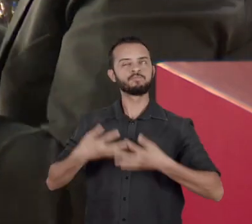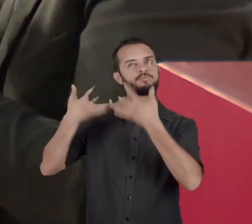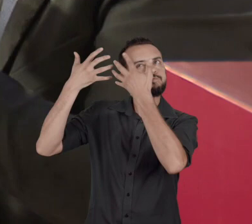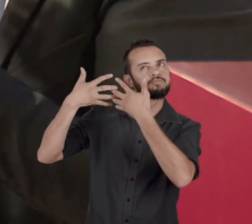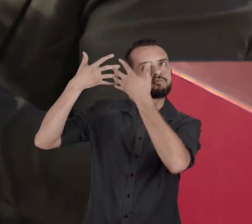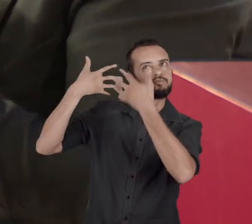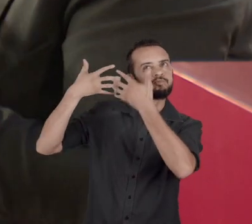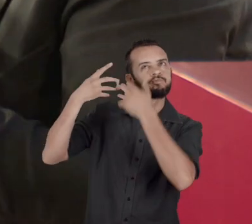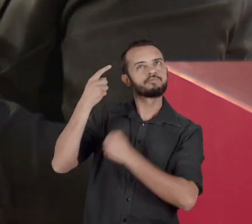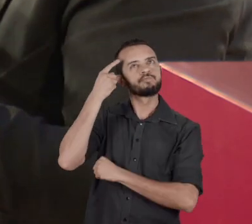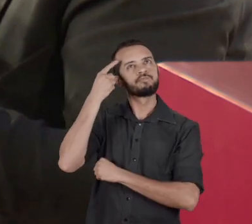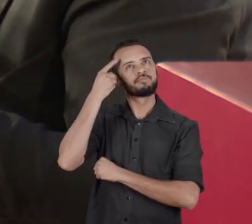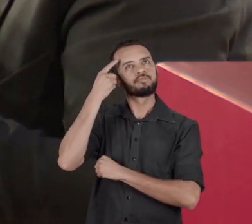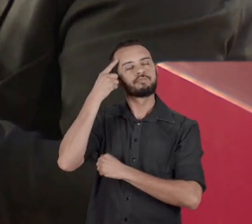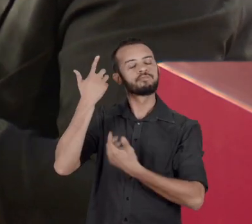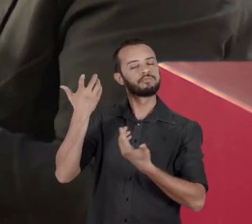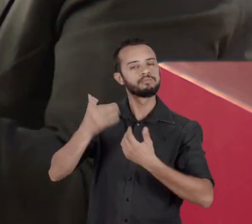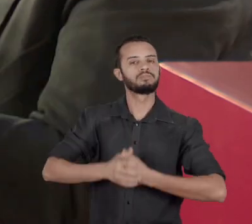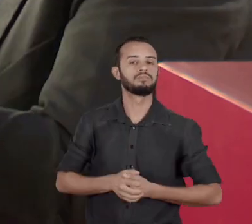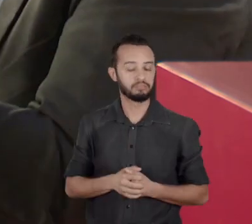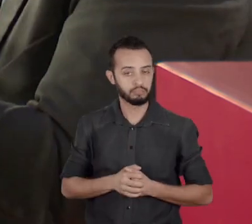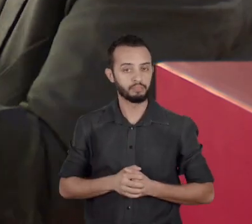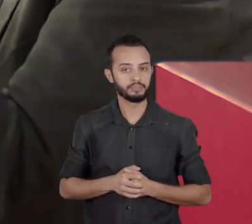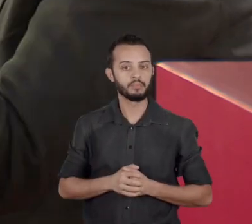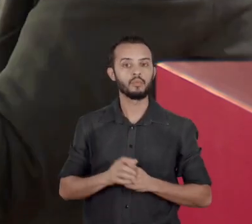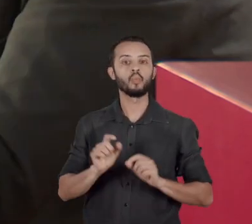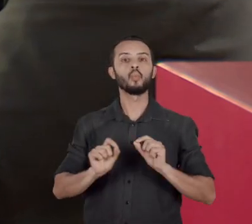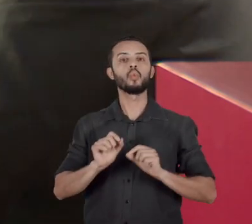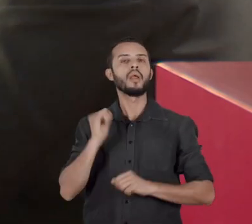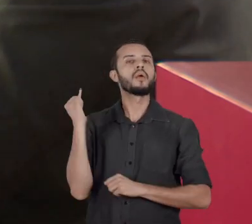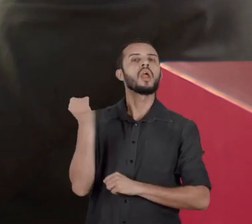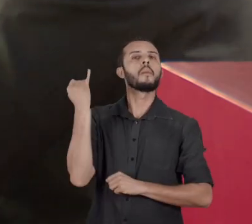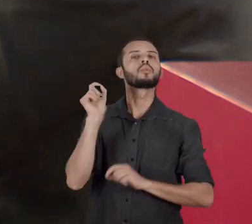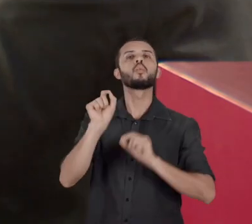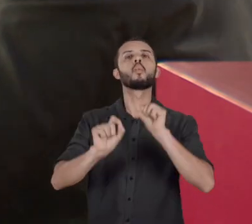Portanto, eu não passo mais a considerar o que é relevante do ponto de vista moral